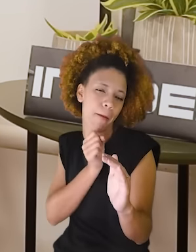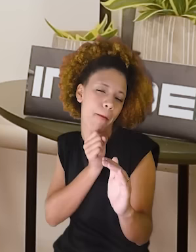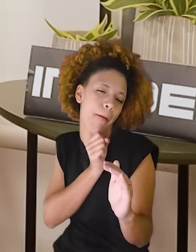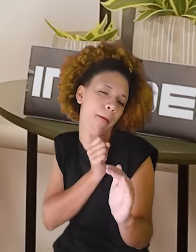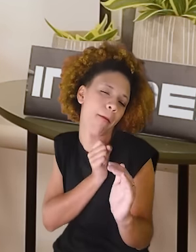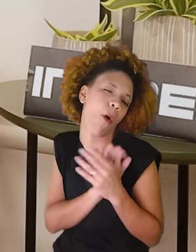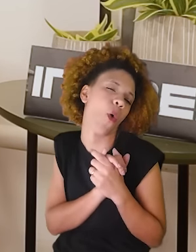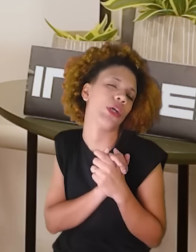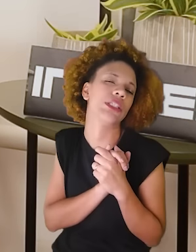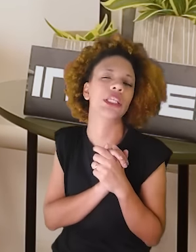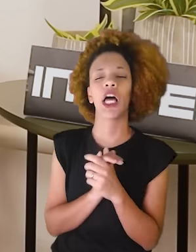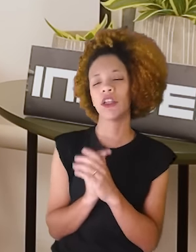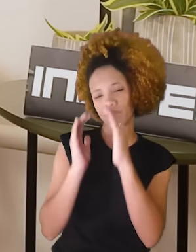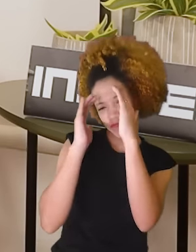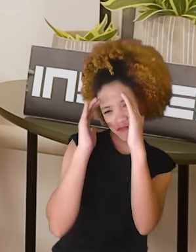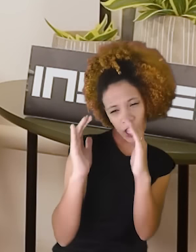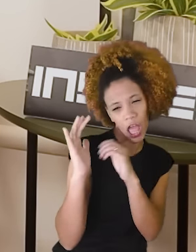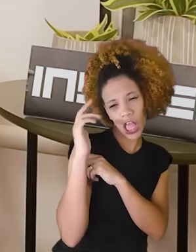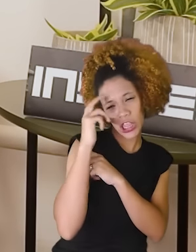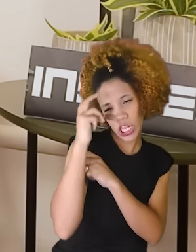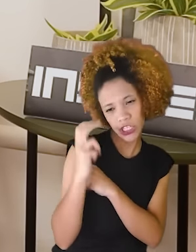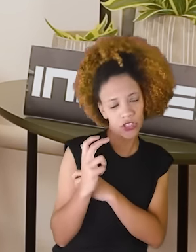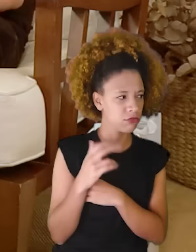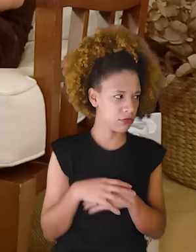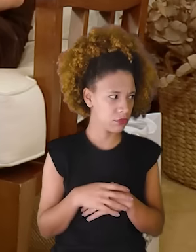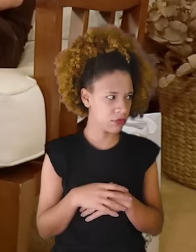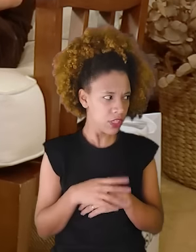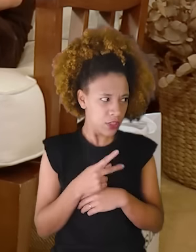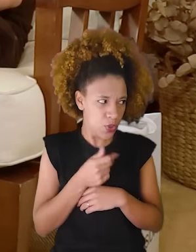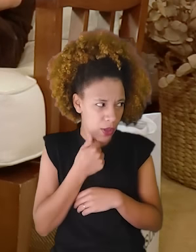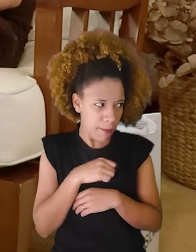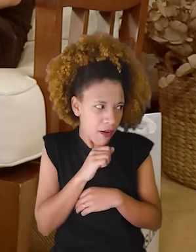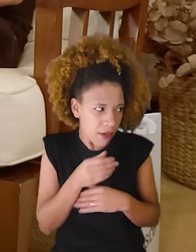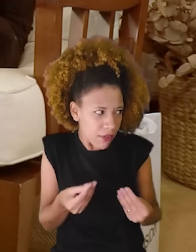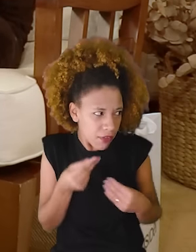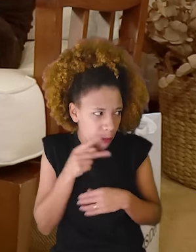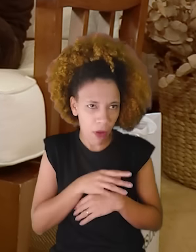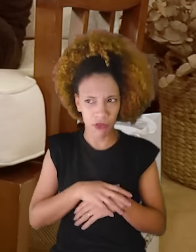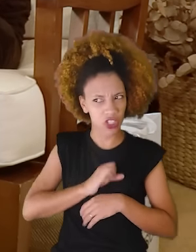eu quero um homem que nem você inteligente Maduro e sua mãe nessa [ __ ] fica putaça revoltada fica